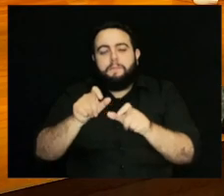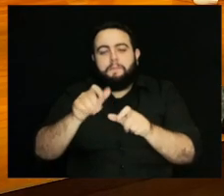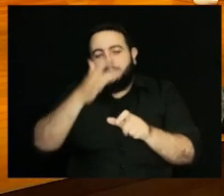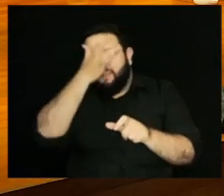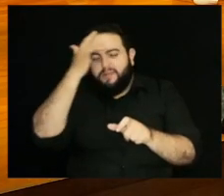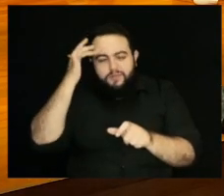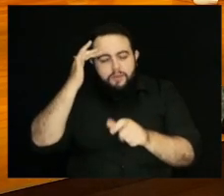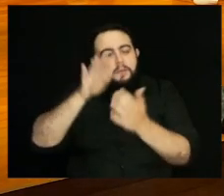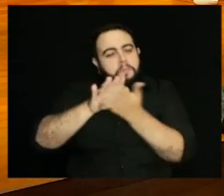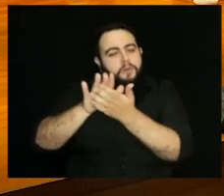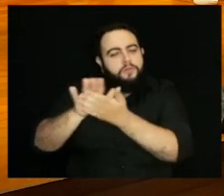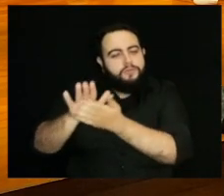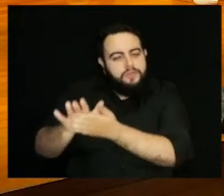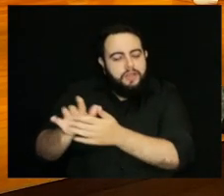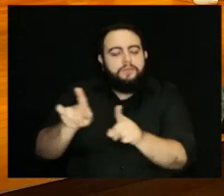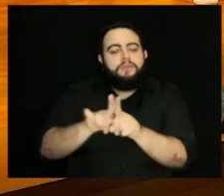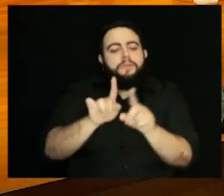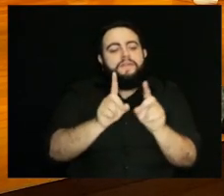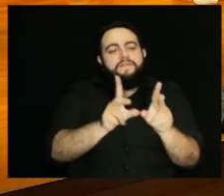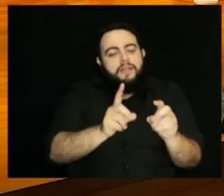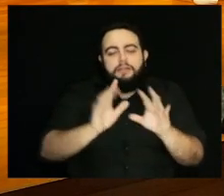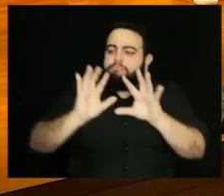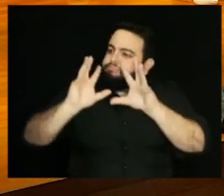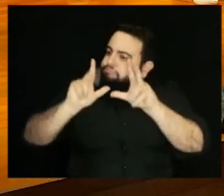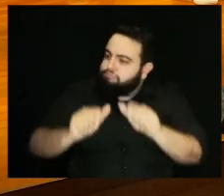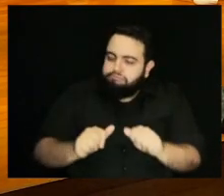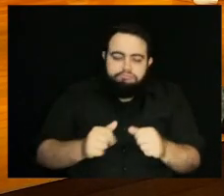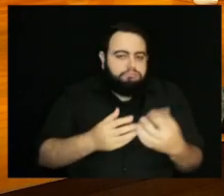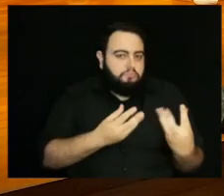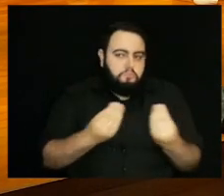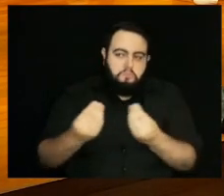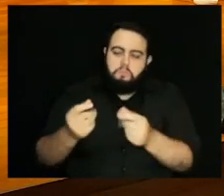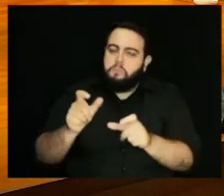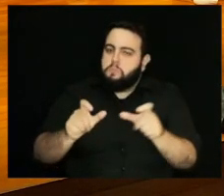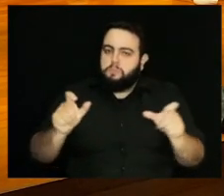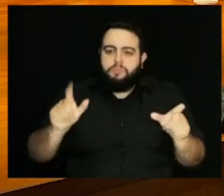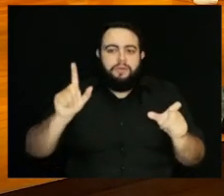contar o pessoal de departamento comercial tudo Isso era uma estrutura gigantesca, tinha